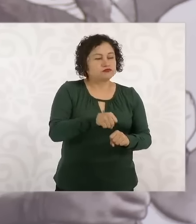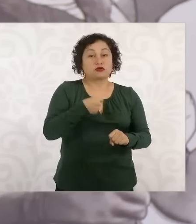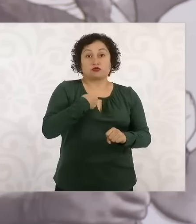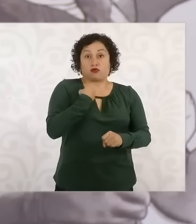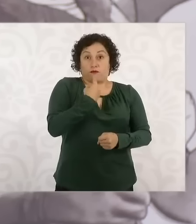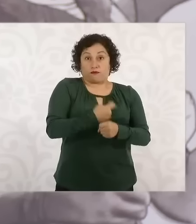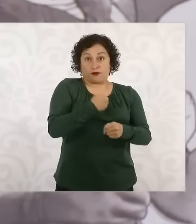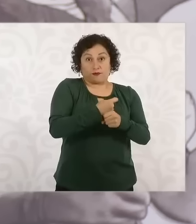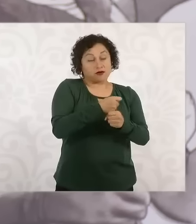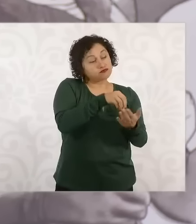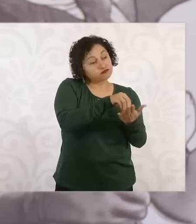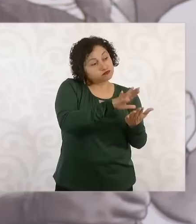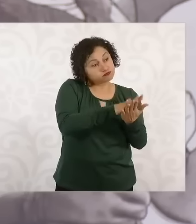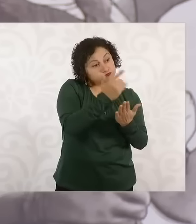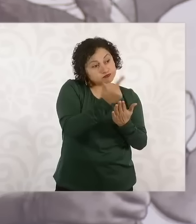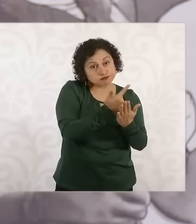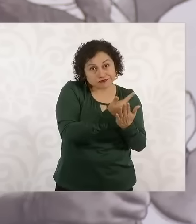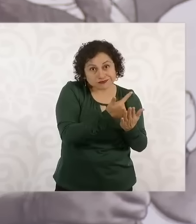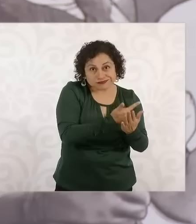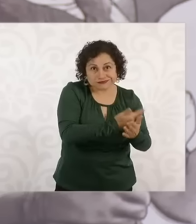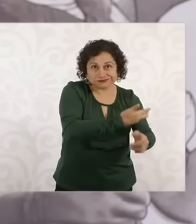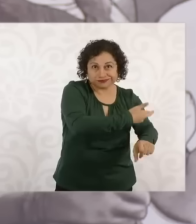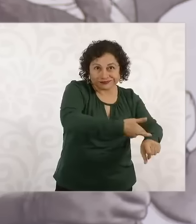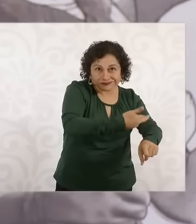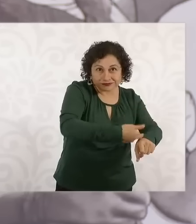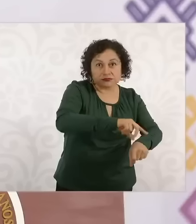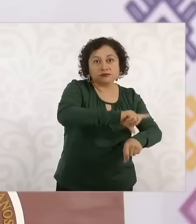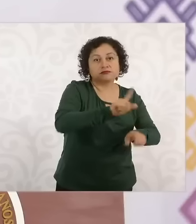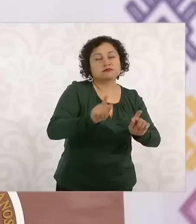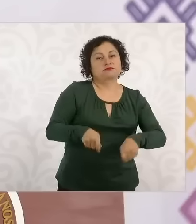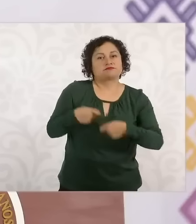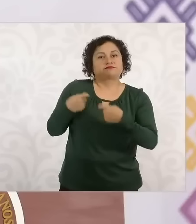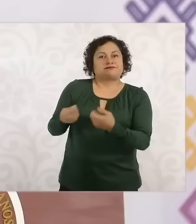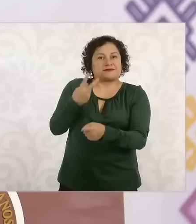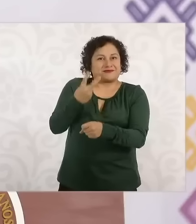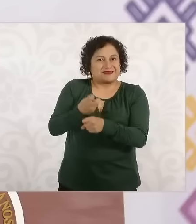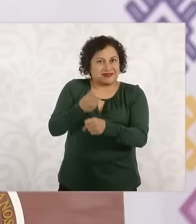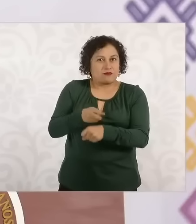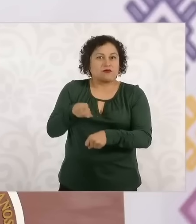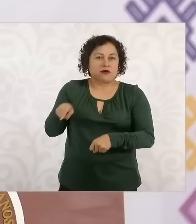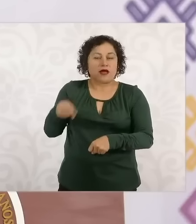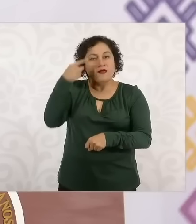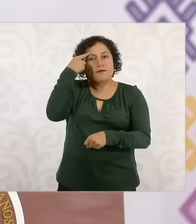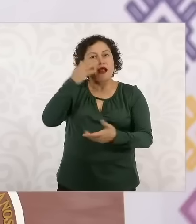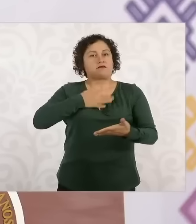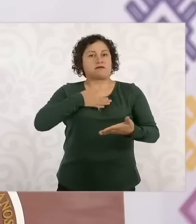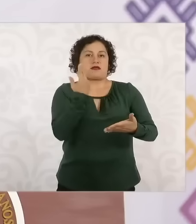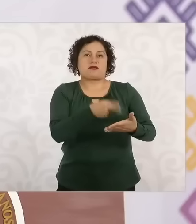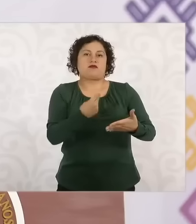de edad tengan eh un padre, madre, tutor que sea quien los registre, sobre todo al no contar ellos